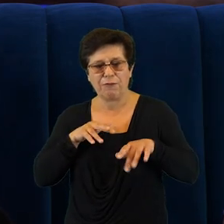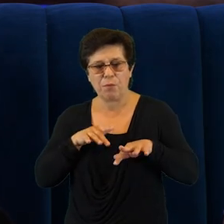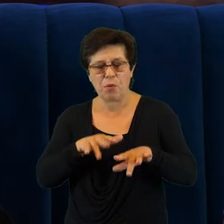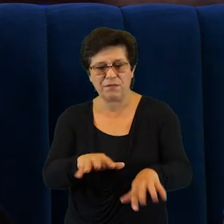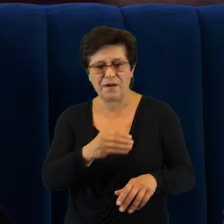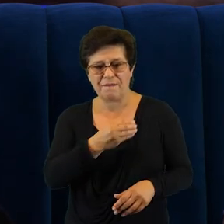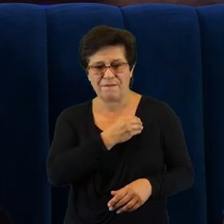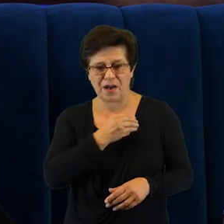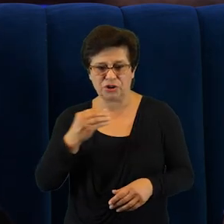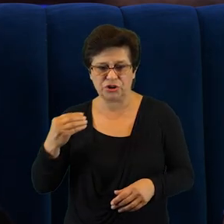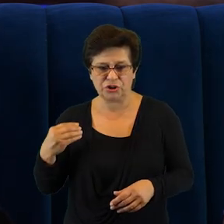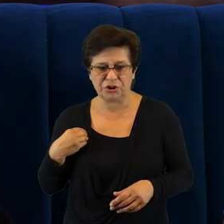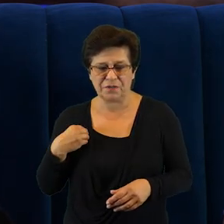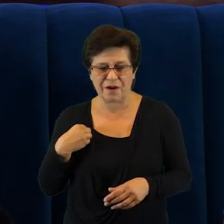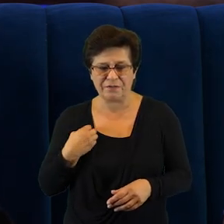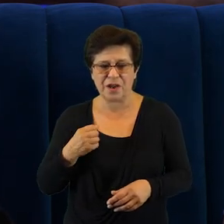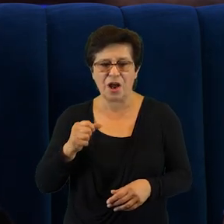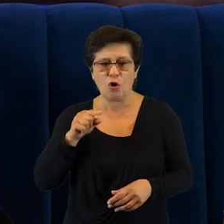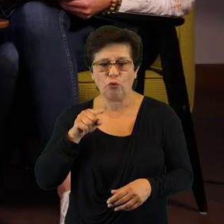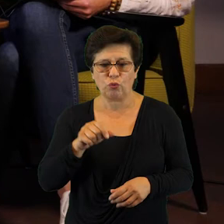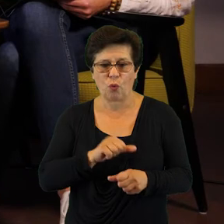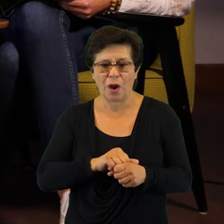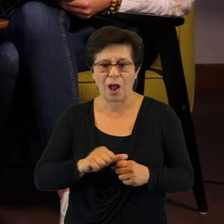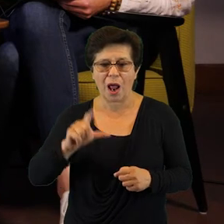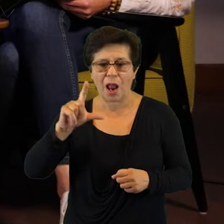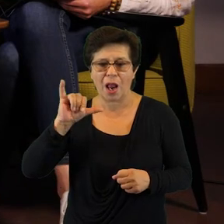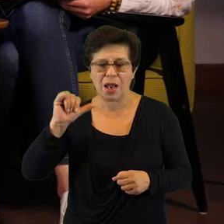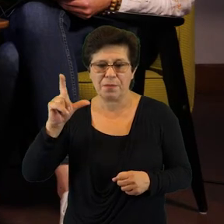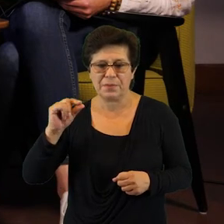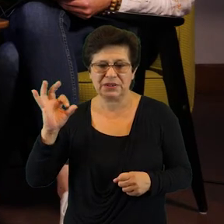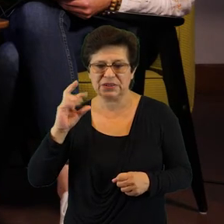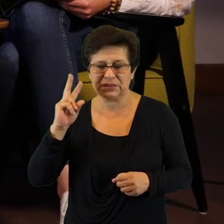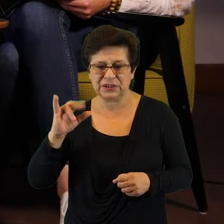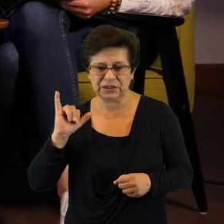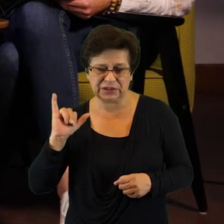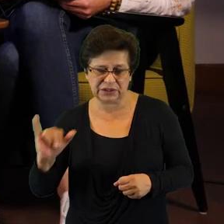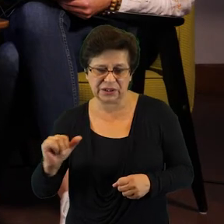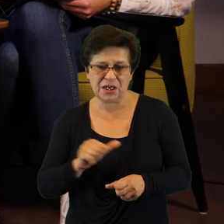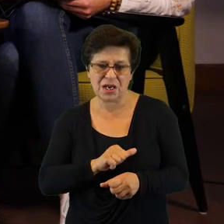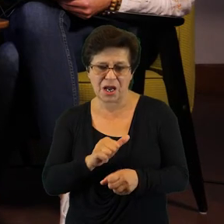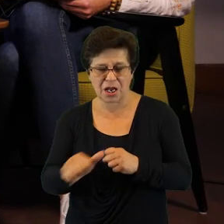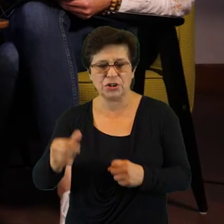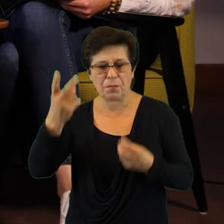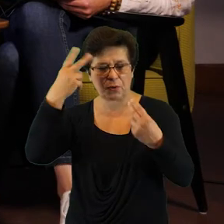nazywa się Jan Józef Lipski. Jest czołowym opozycjonistą. Jest profesorem historii, literatury